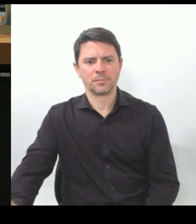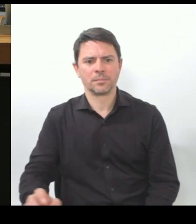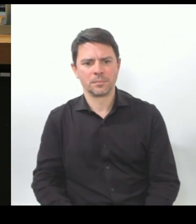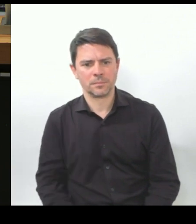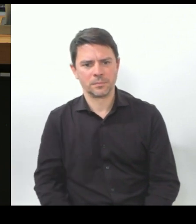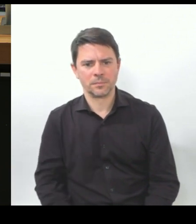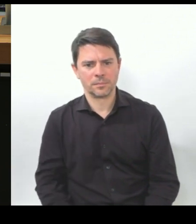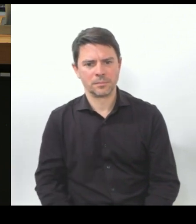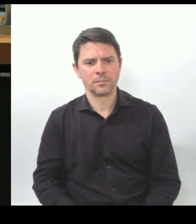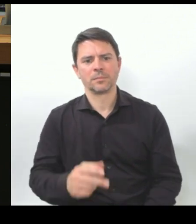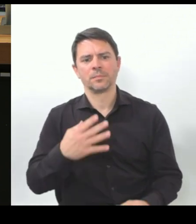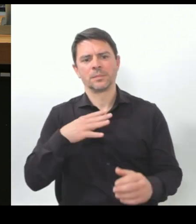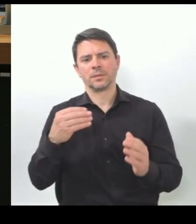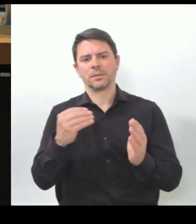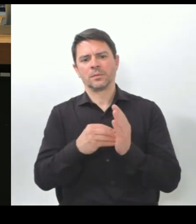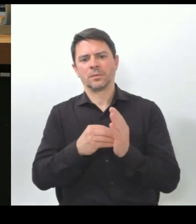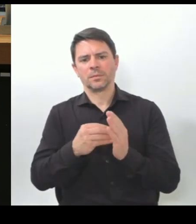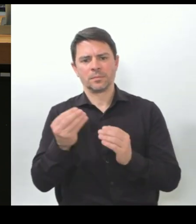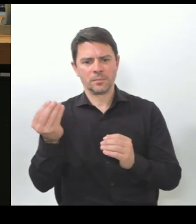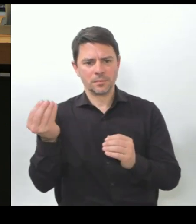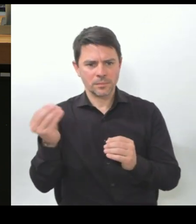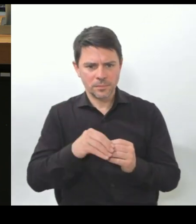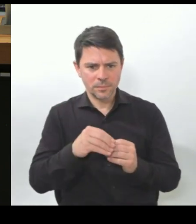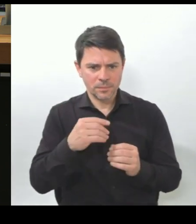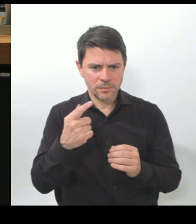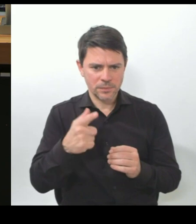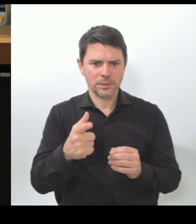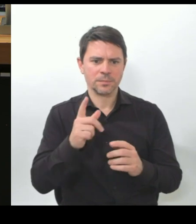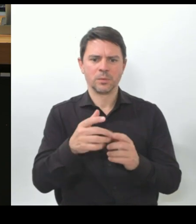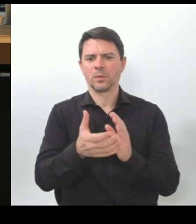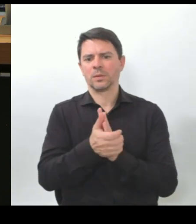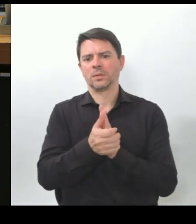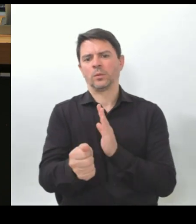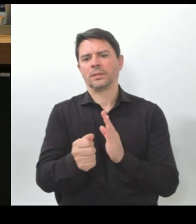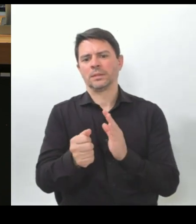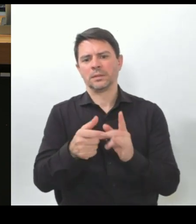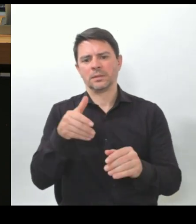Das Sagen wir auch mantraartig. Wir haben den nördlichen Abschnitt. Warum nehmen wir nicht den südlichen Abschnitt auch mit